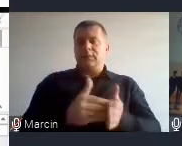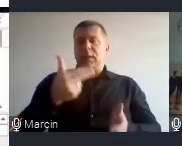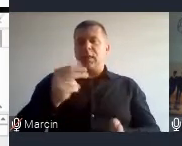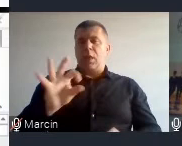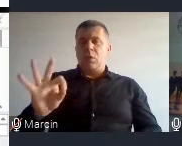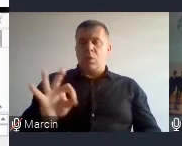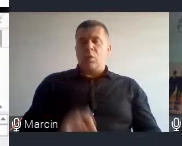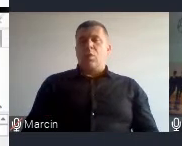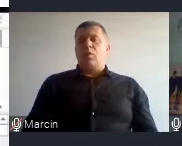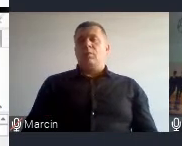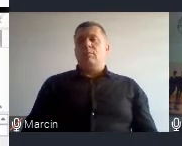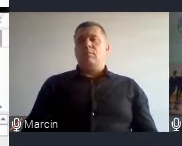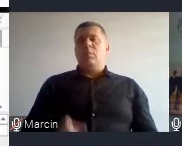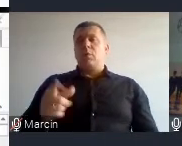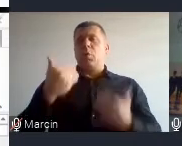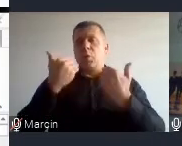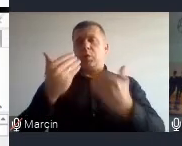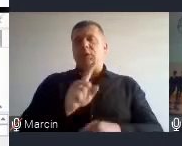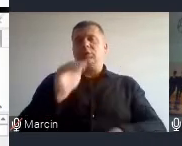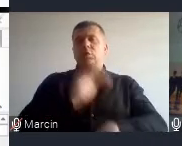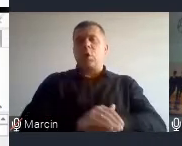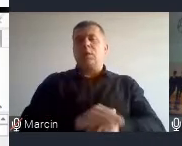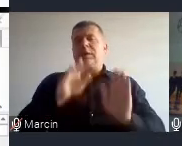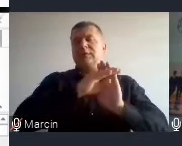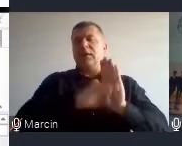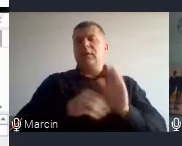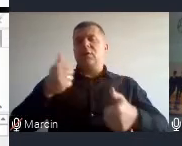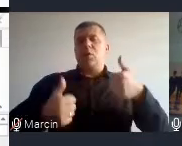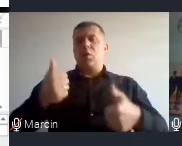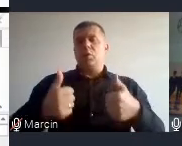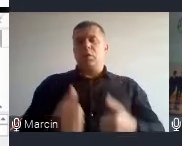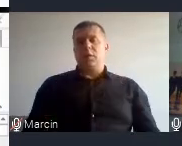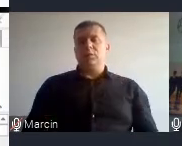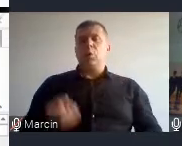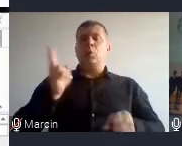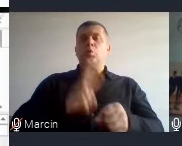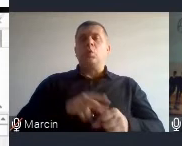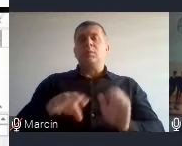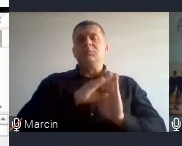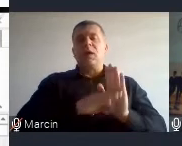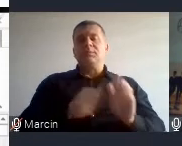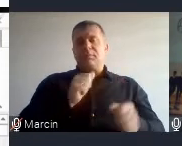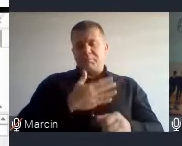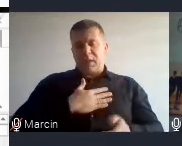Zamówienia powyżej pięćdziesięciu tysięcy złotych netto, będą udzielane zgodnie z zasadą konkurencyjności,